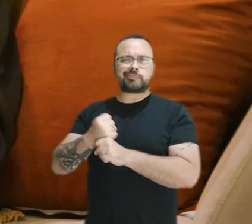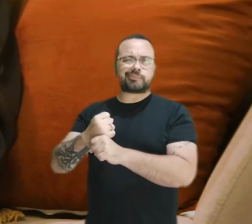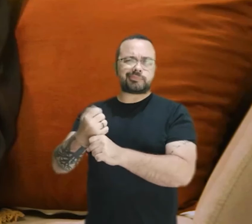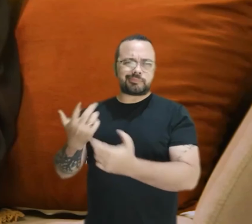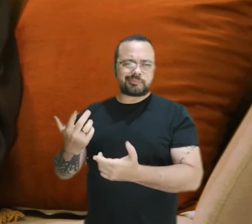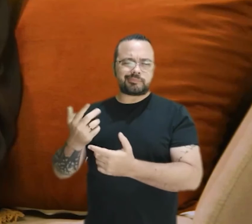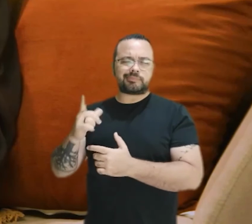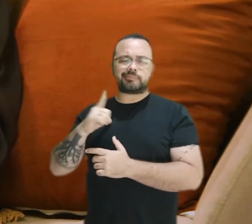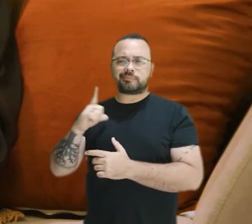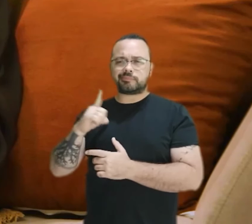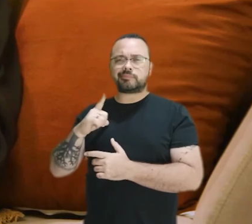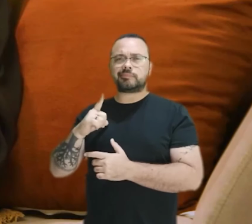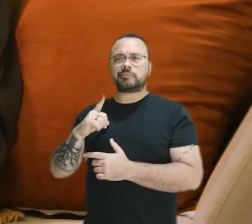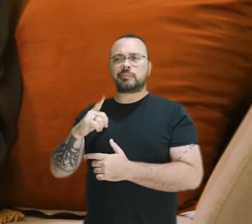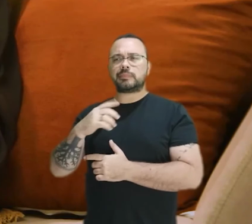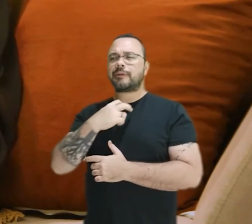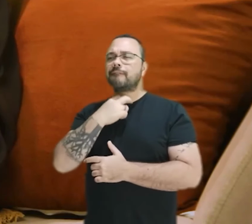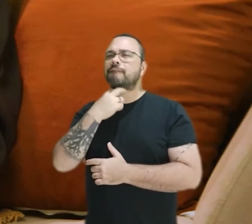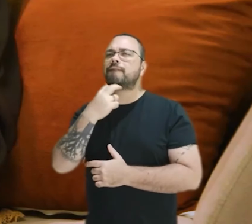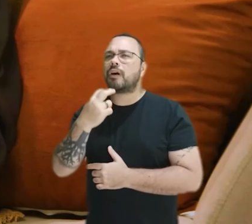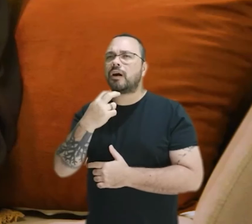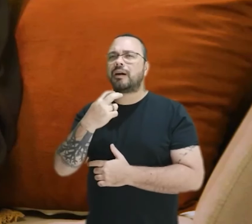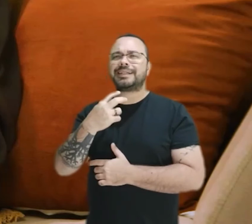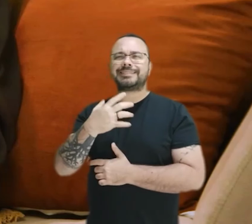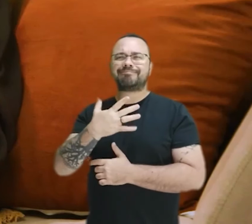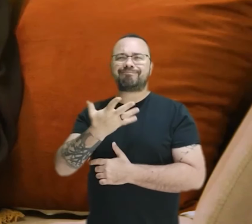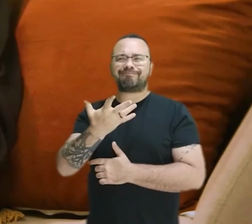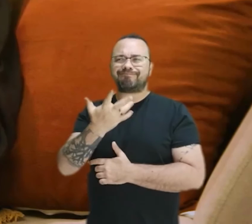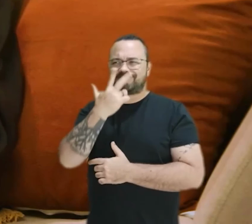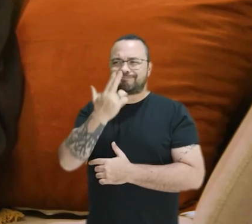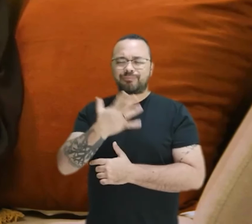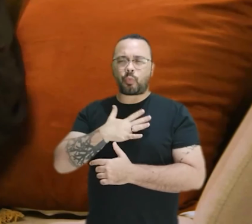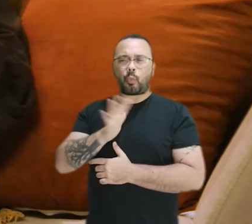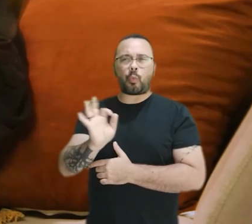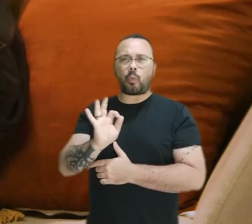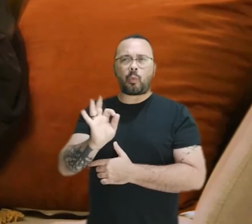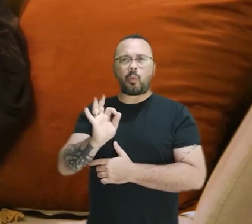um pouco instável com a minha voz, assim, acho que muita gente já sentiu isso, né?